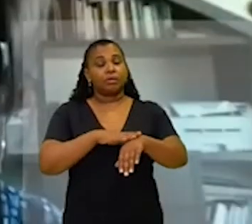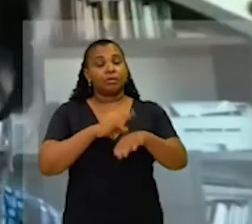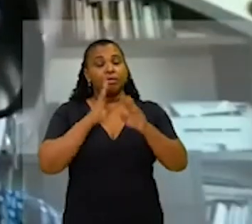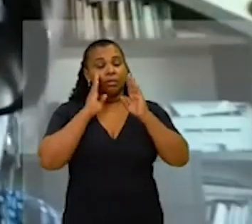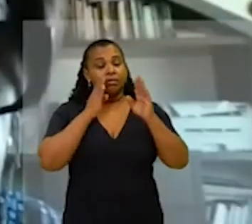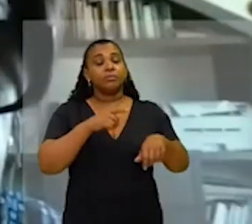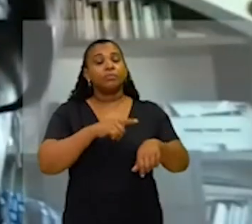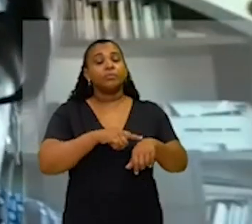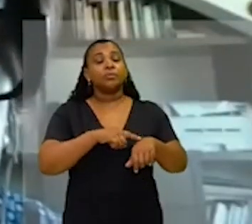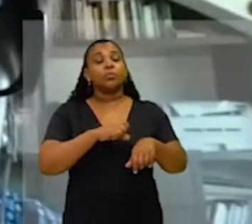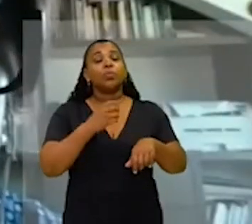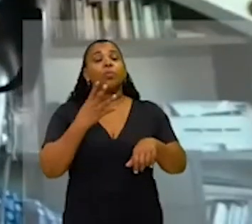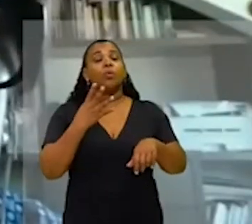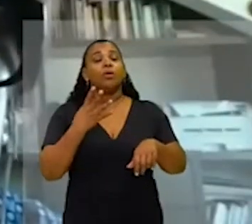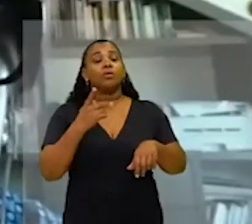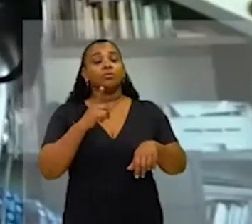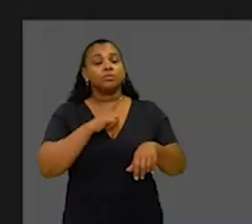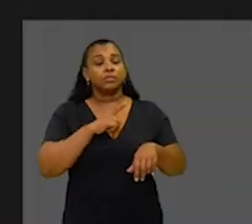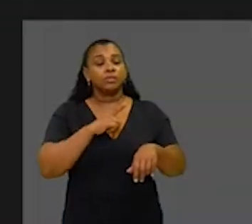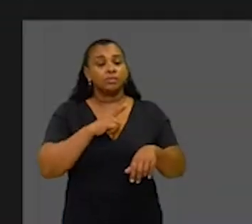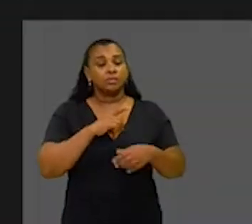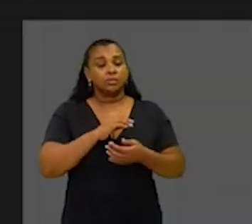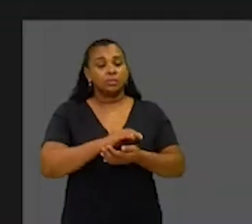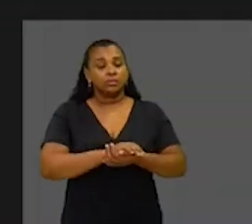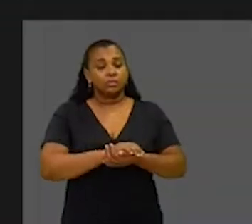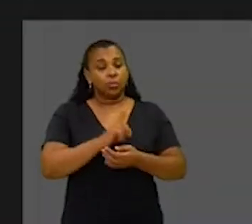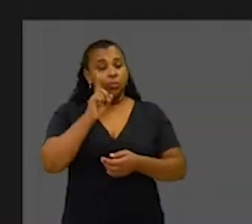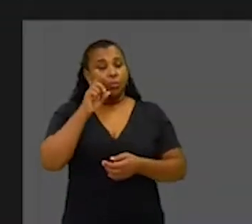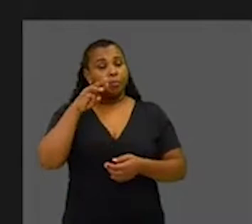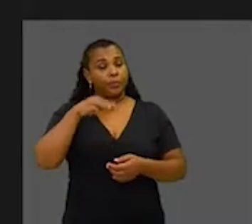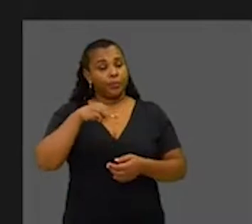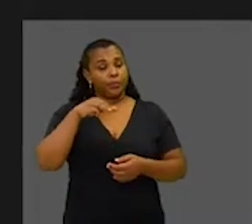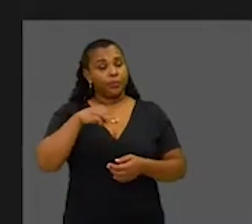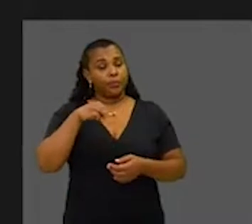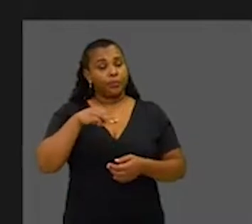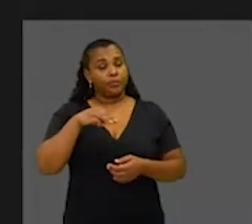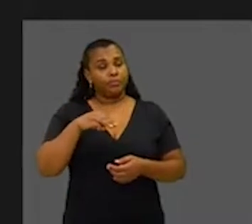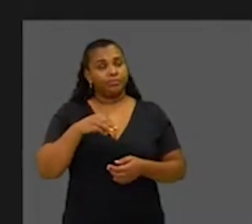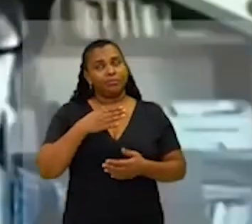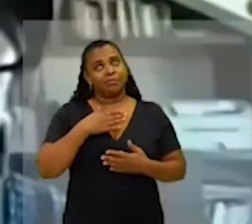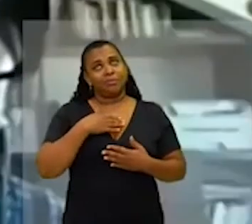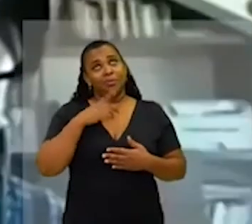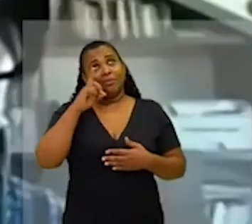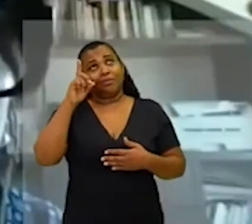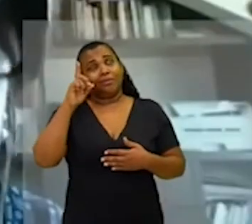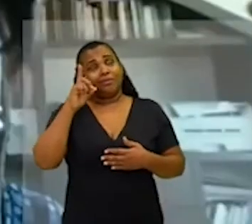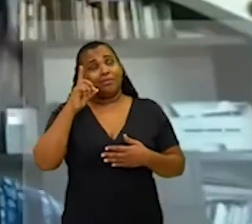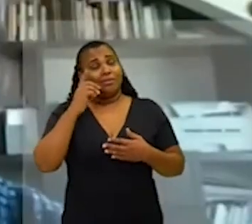eu tenho por favor é mais um minuto o meu Deus então espero que eu peço mil desculpa